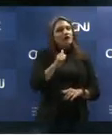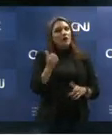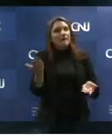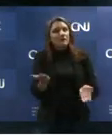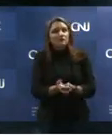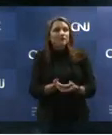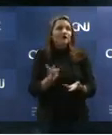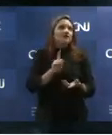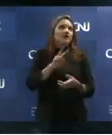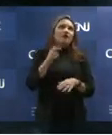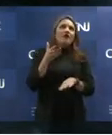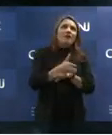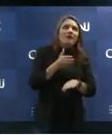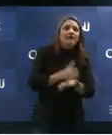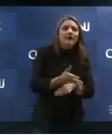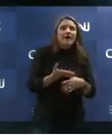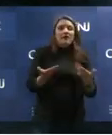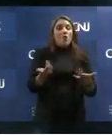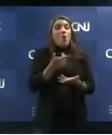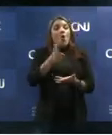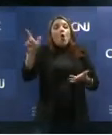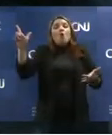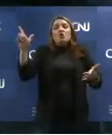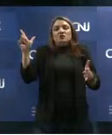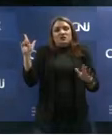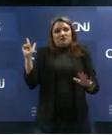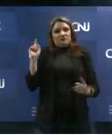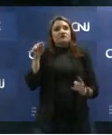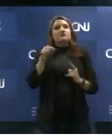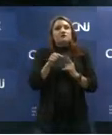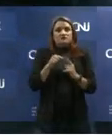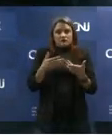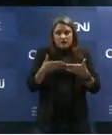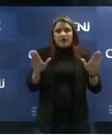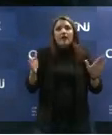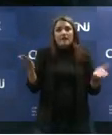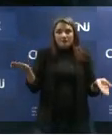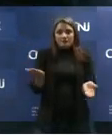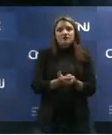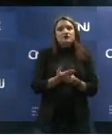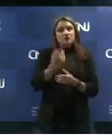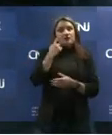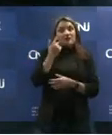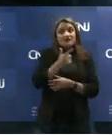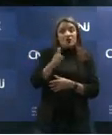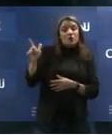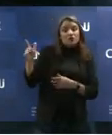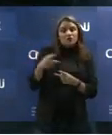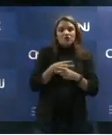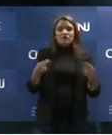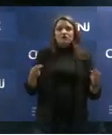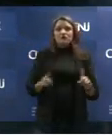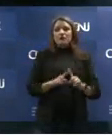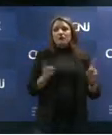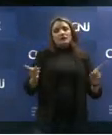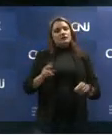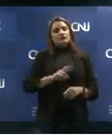Enfim, outra razão. E aí se abre o pais por conta dessas outras circunstâncias, não necessariamente pelo simples fato de,